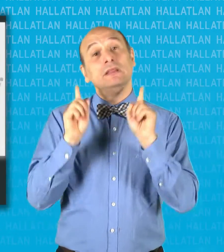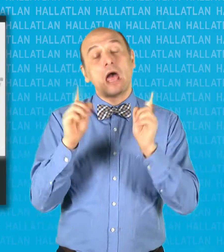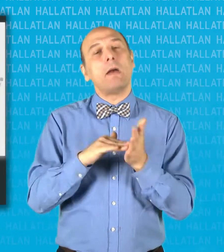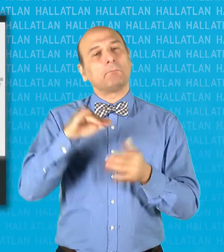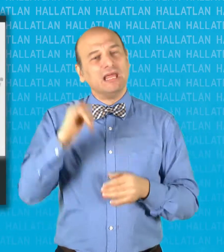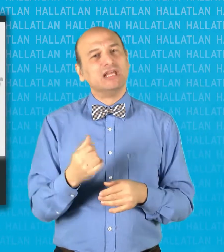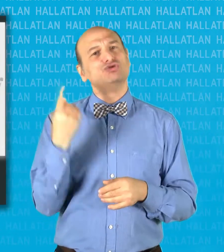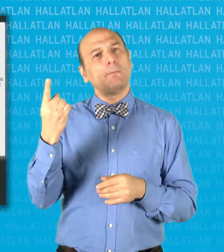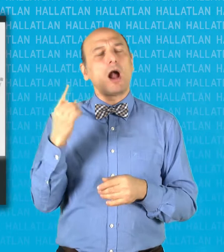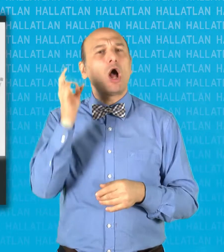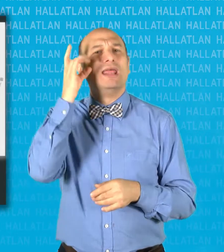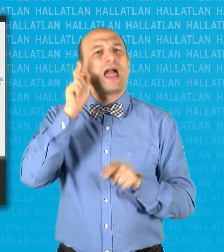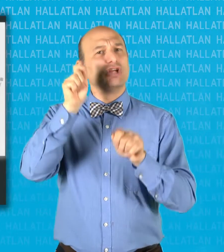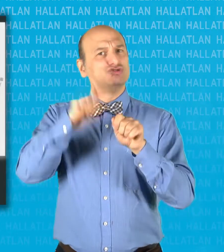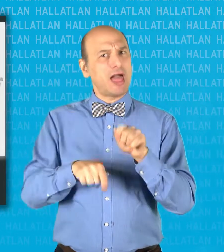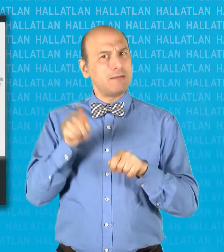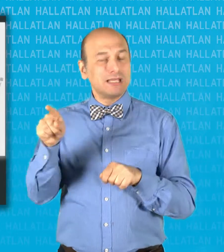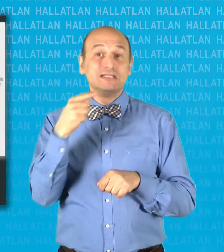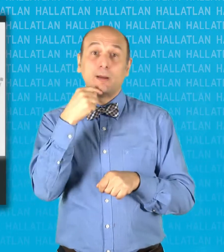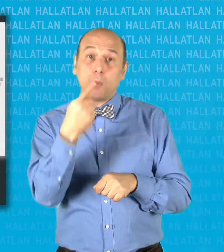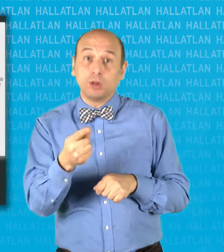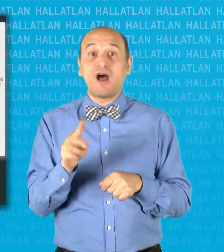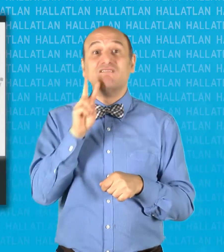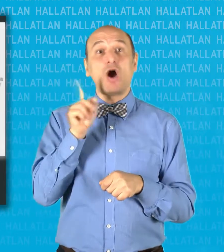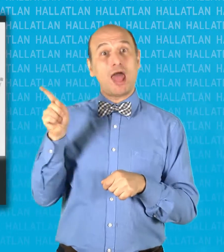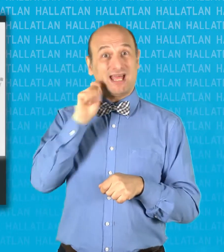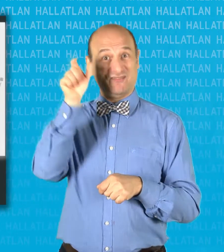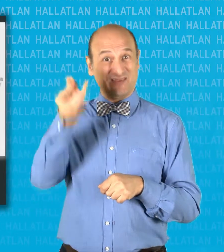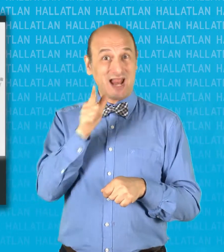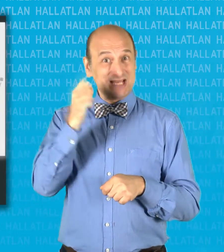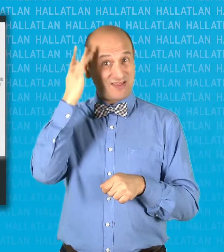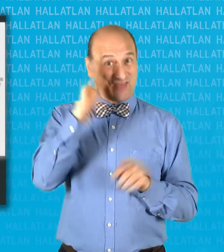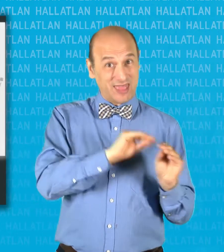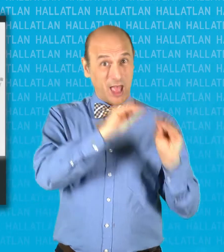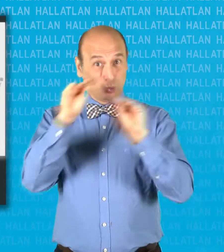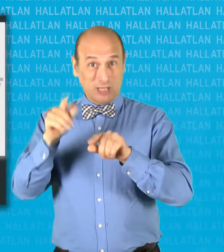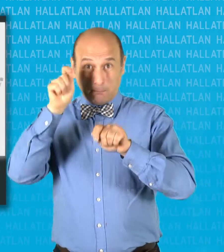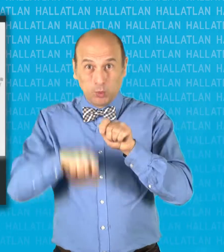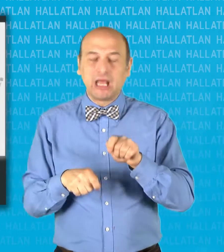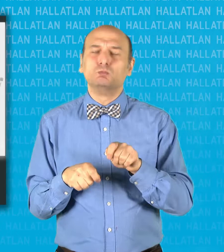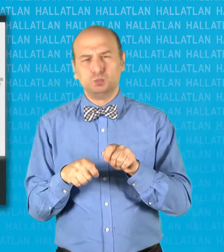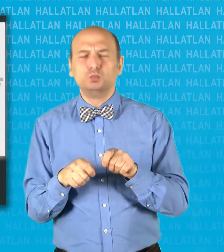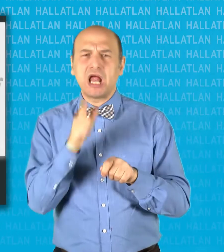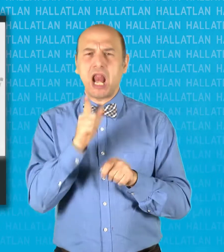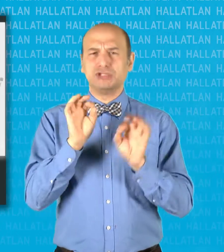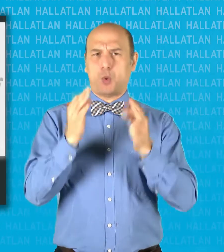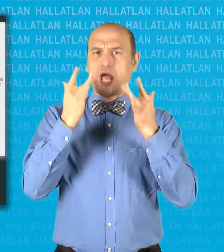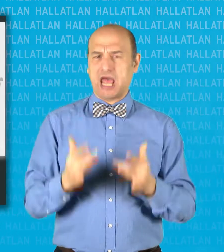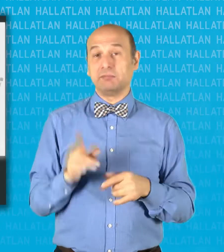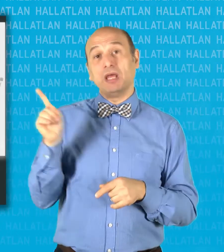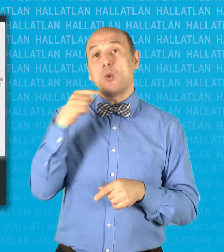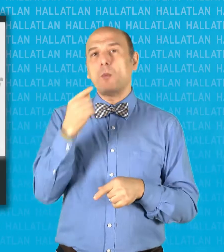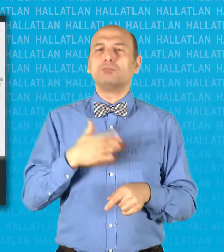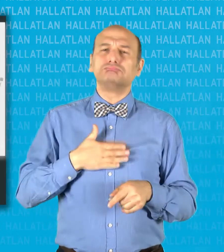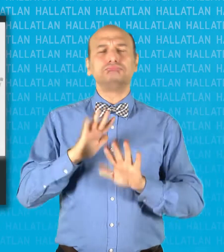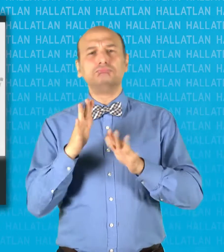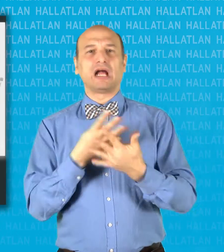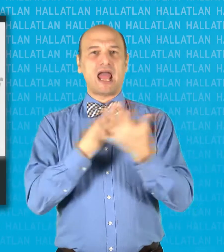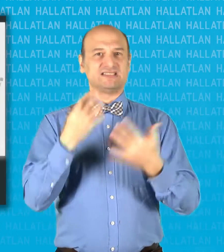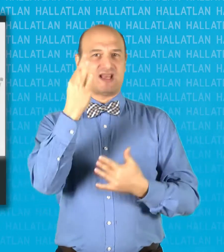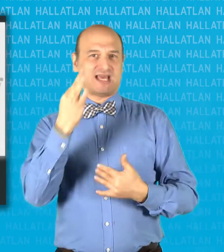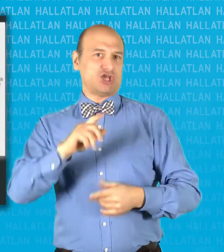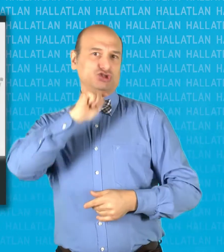Az idegsebész bizakodó Valery túlélési esélyeivel kapcsolatban: 90%-ot ad arra,